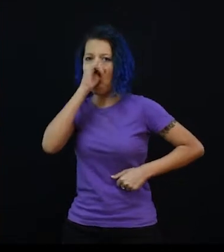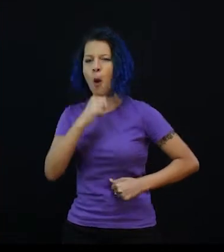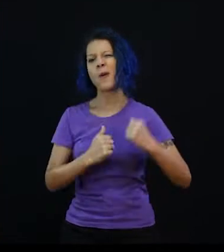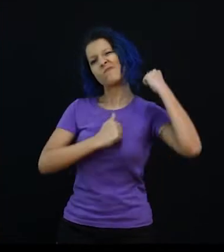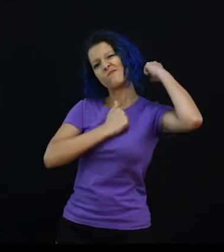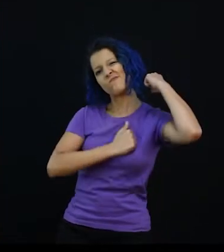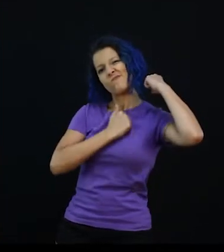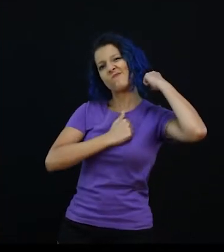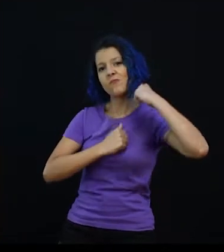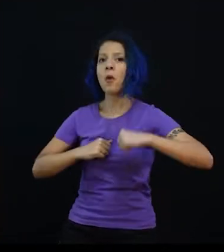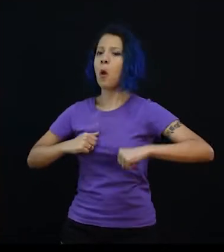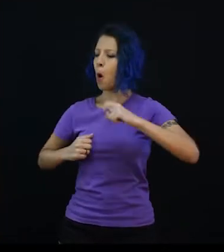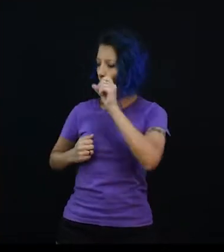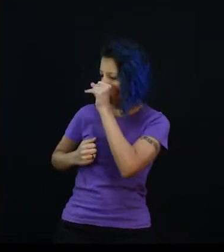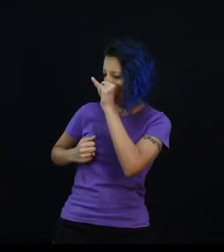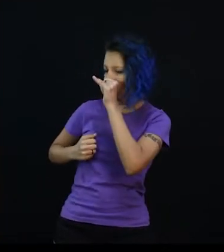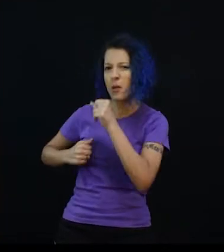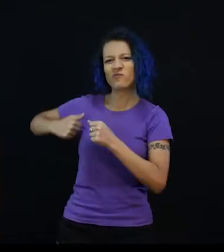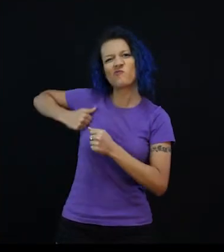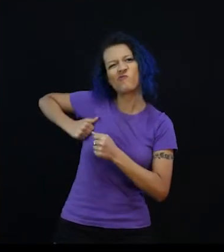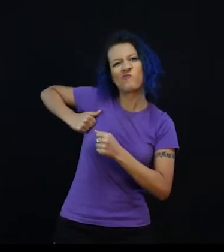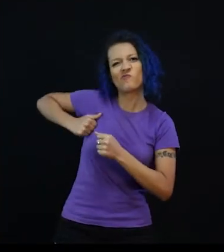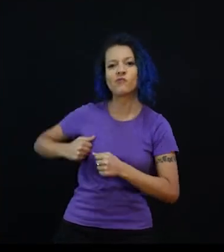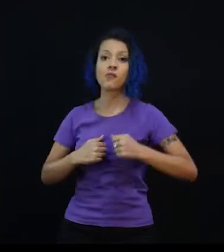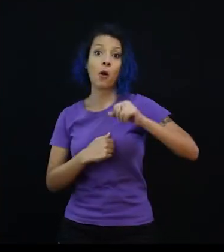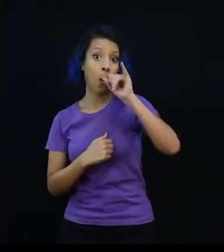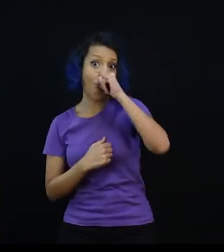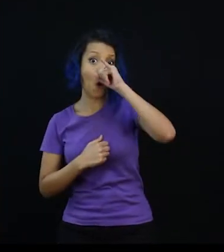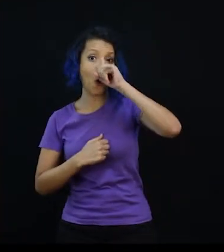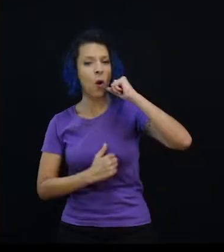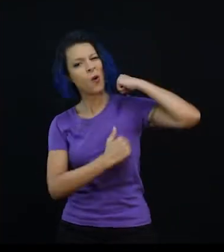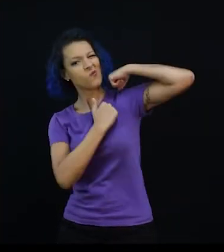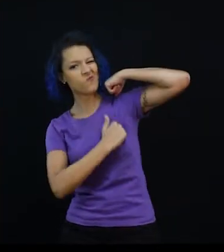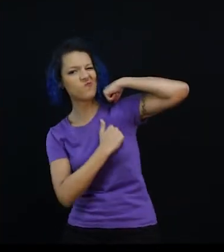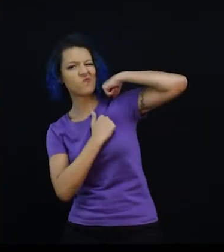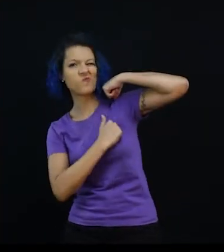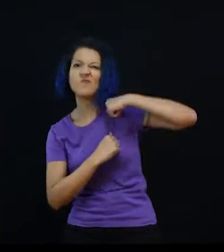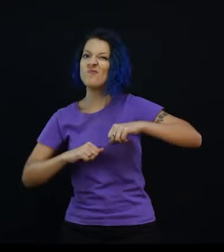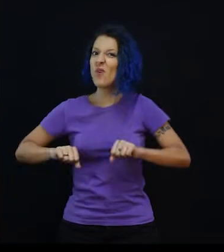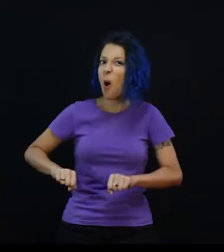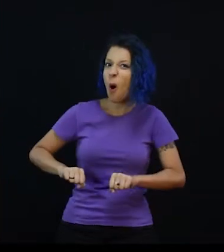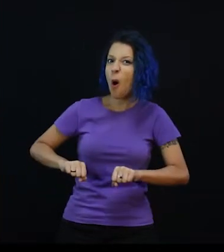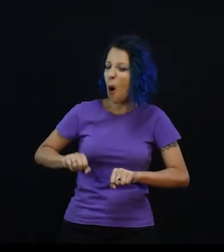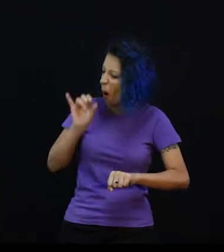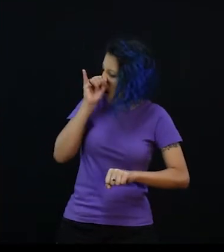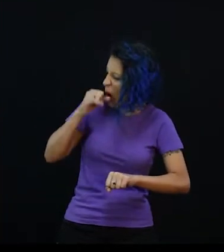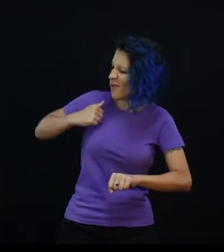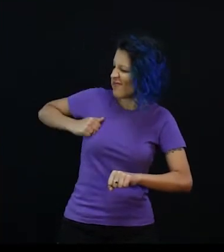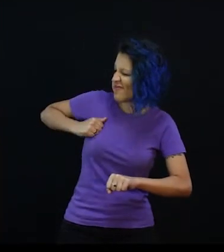Oin oin